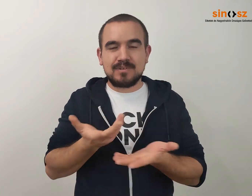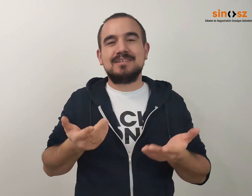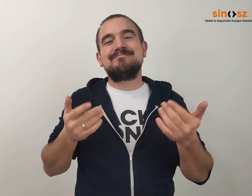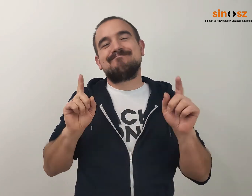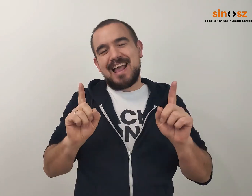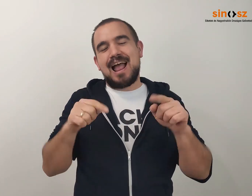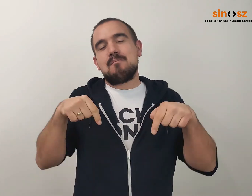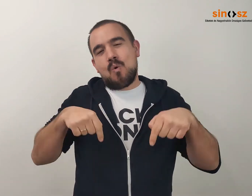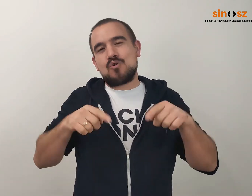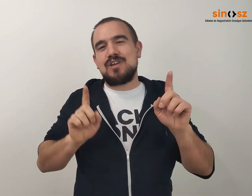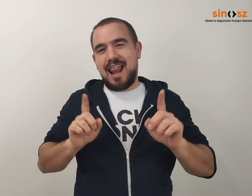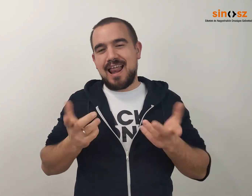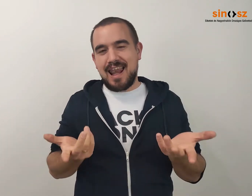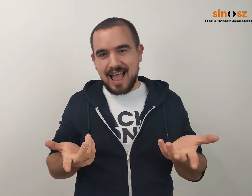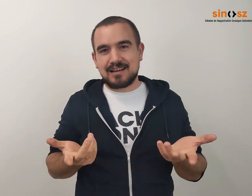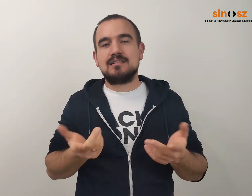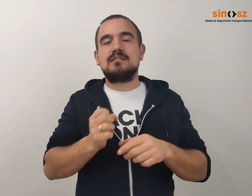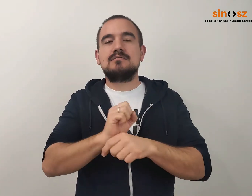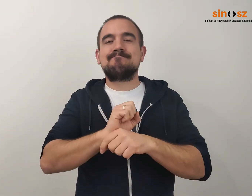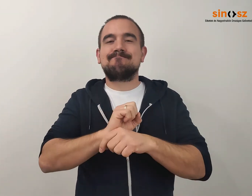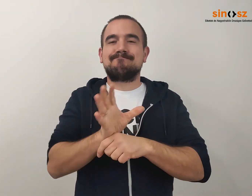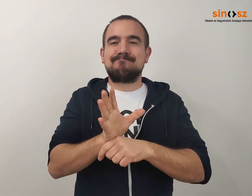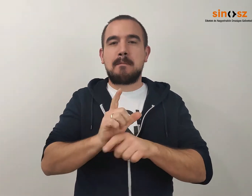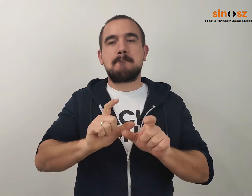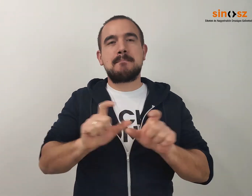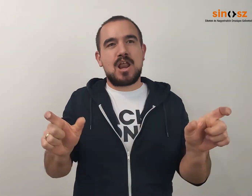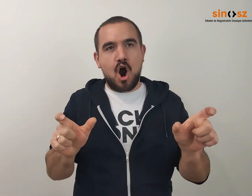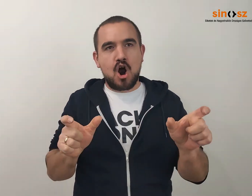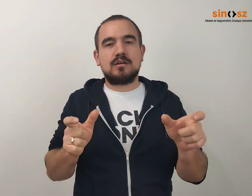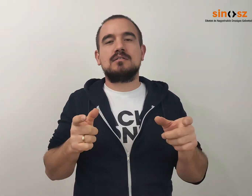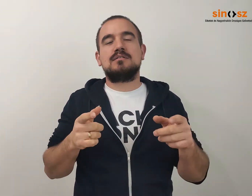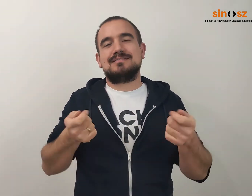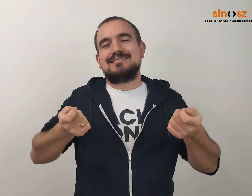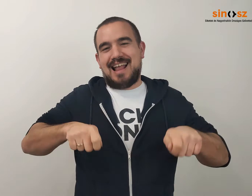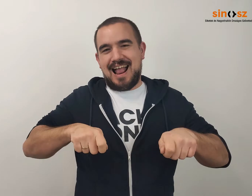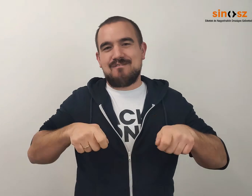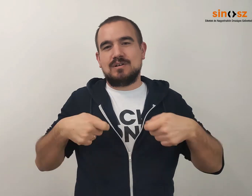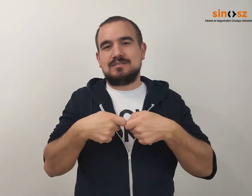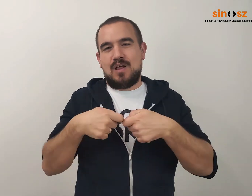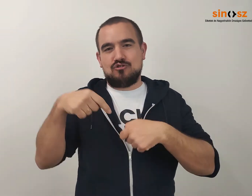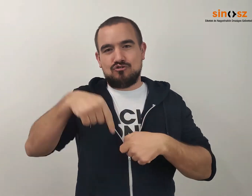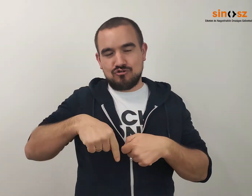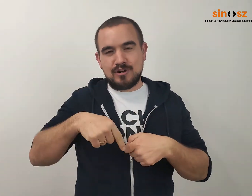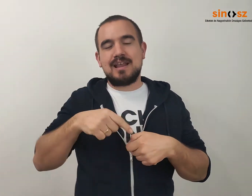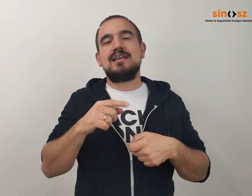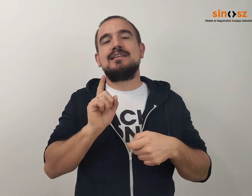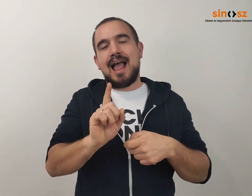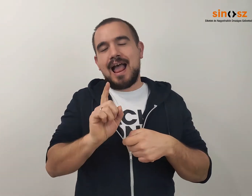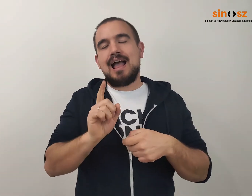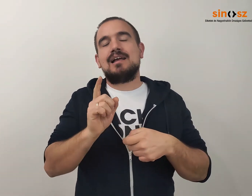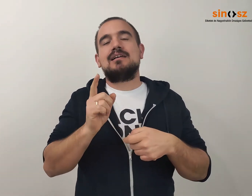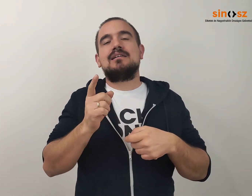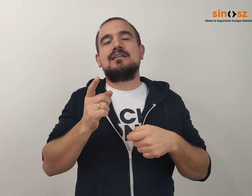De sajnos jelenleg a járványhelyzet miatt még mindig zárva vagyunk az egyesületben.